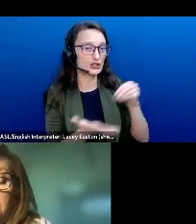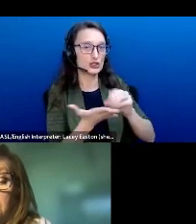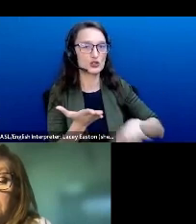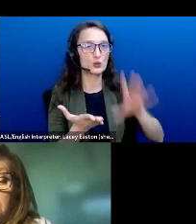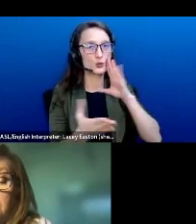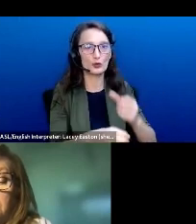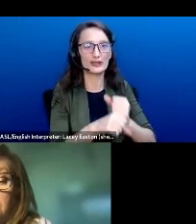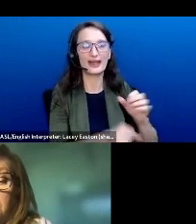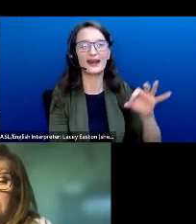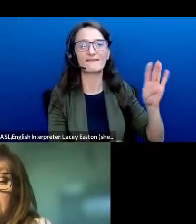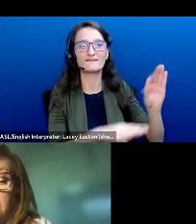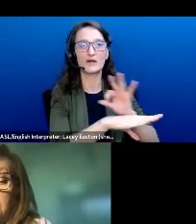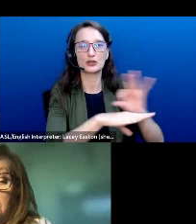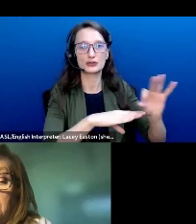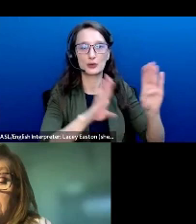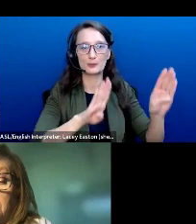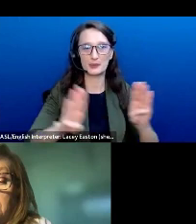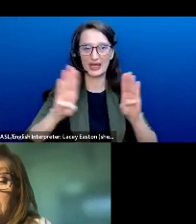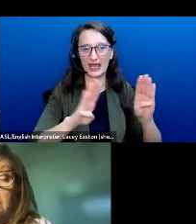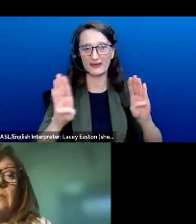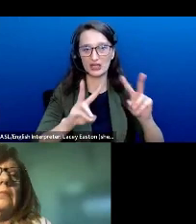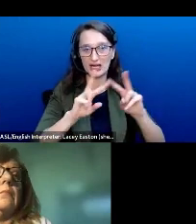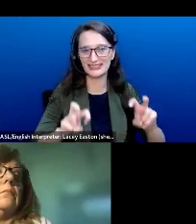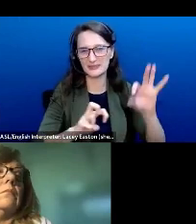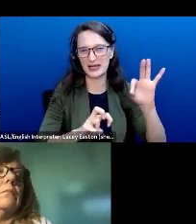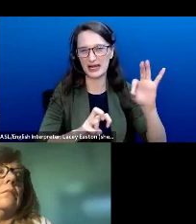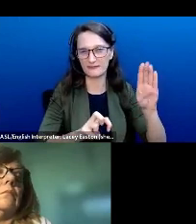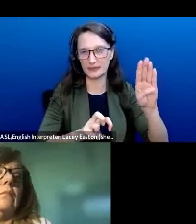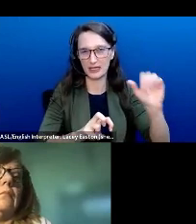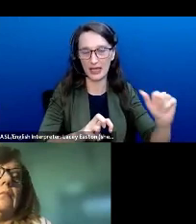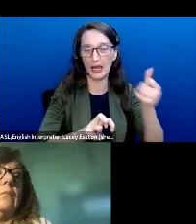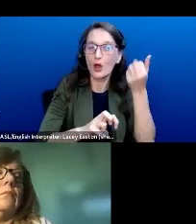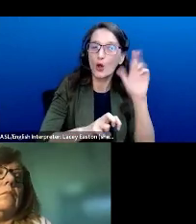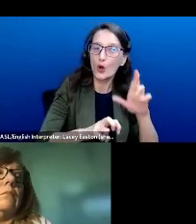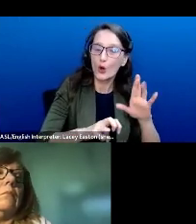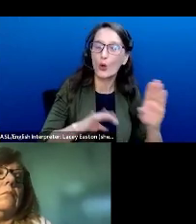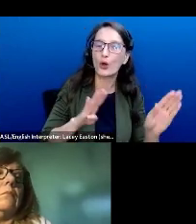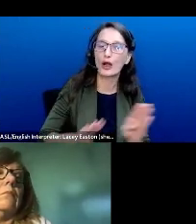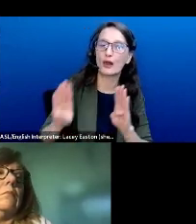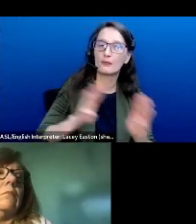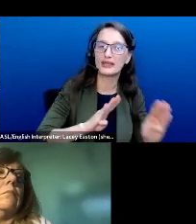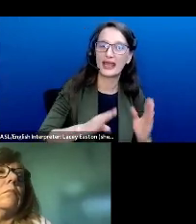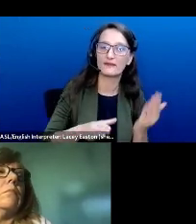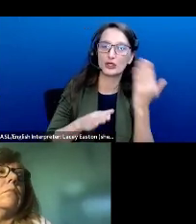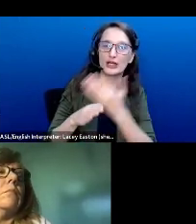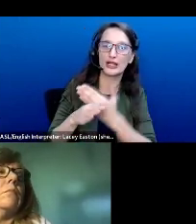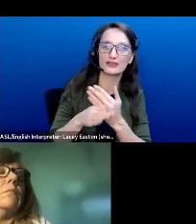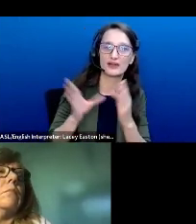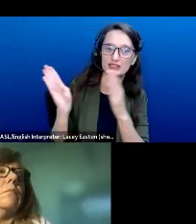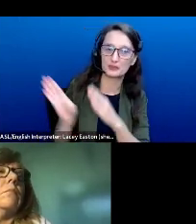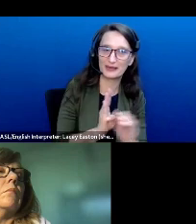una evaluación de comportamiento funcional o un plan de intervención conductual si aún no existe uno. Los estudiantes